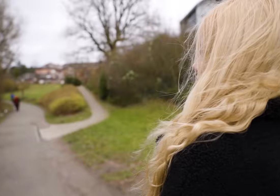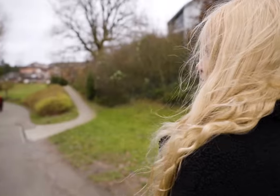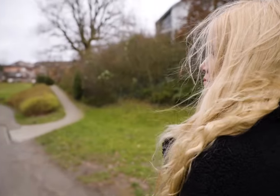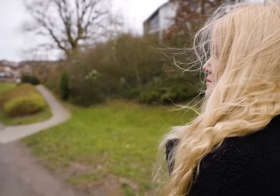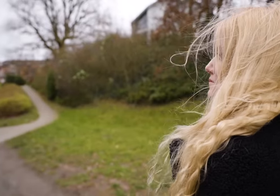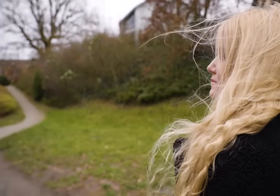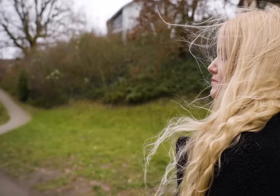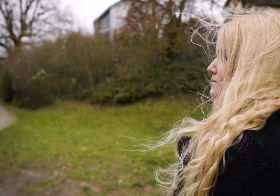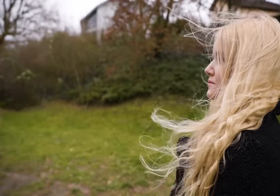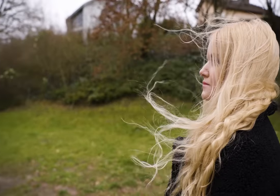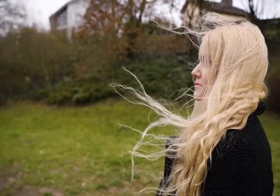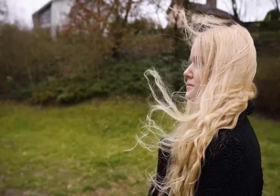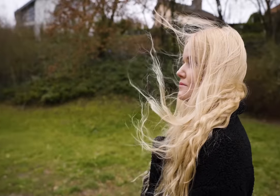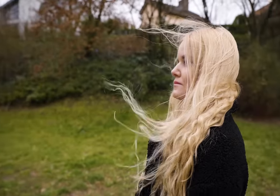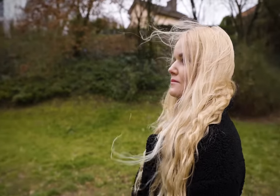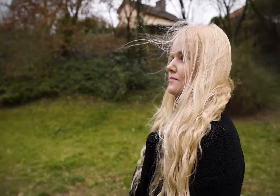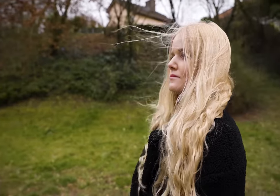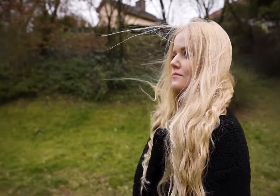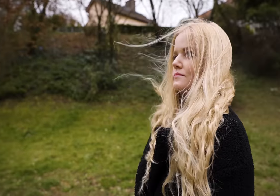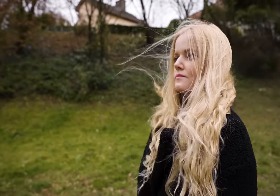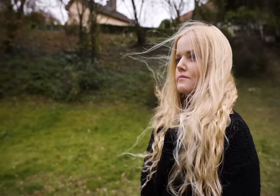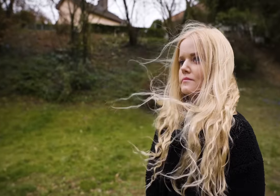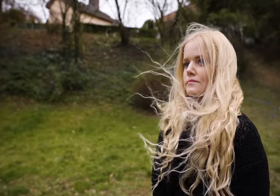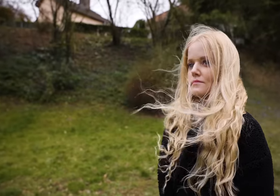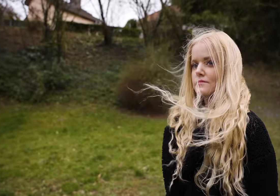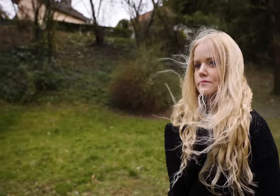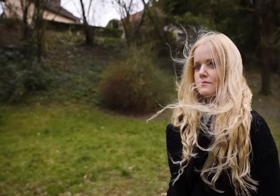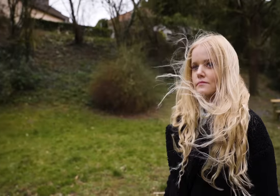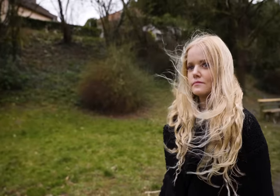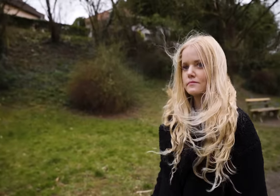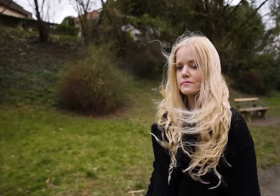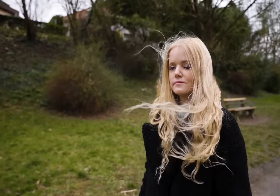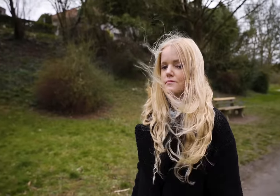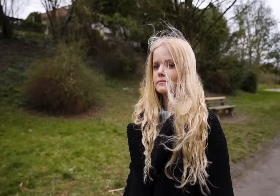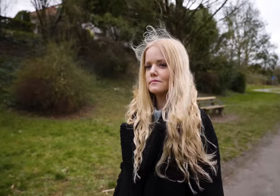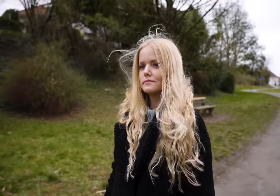Als ich aufgewacht bin und taub war ... muss ich sagen, es war so eine ...